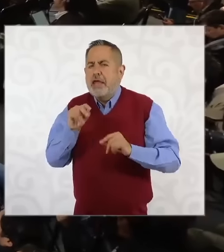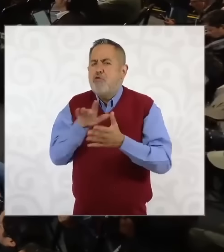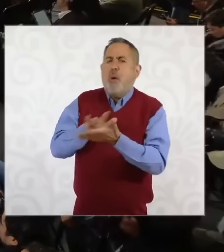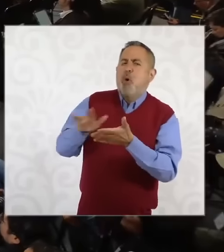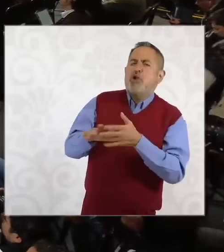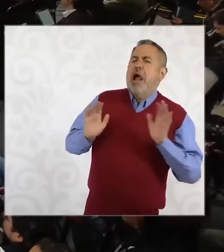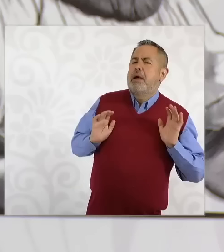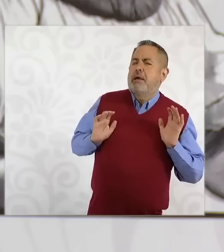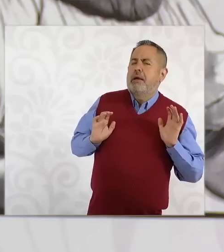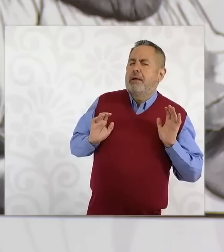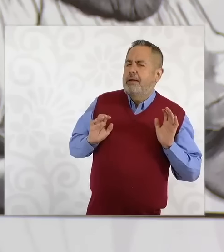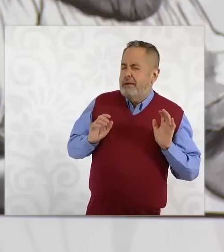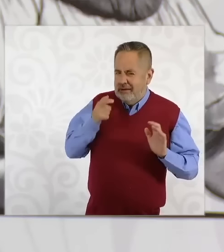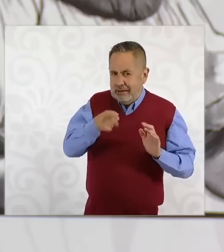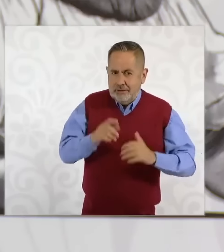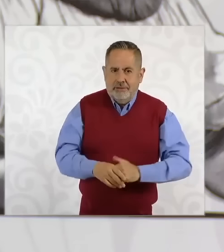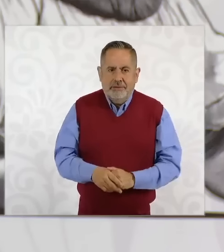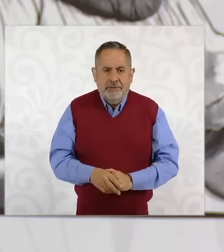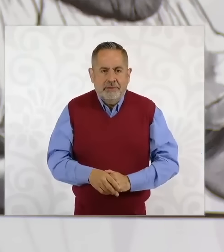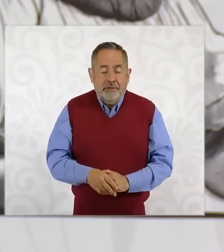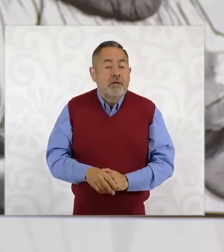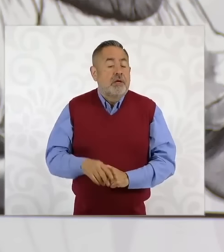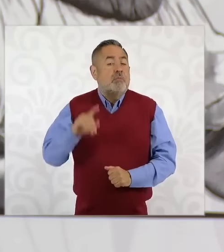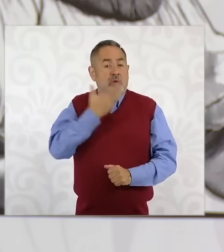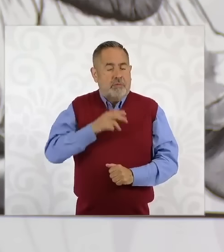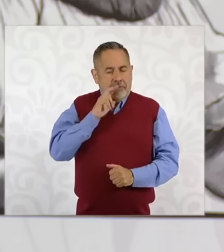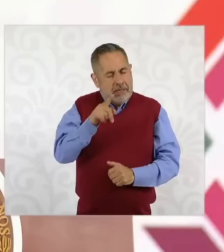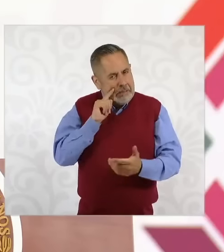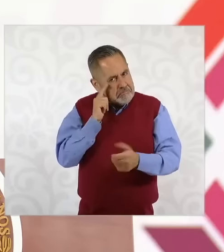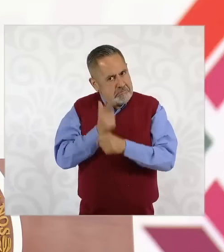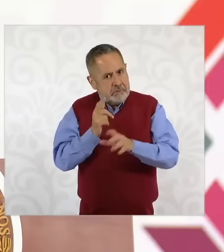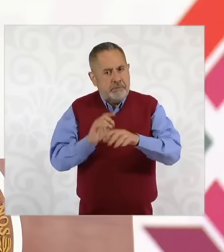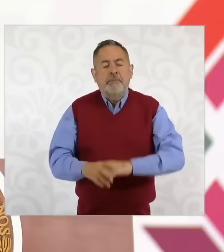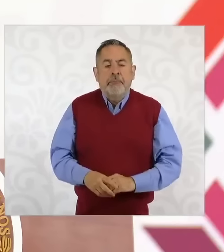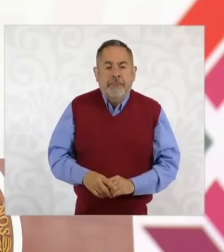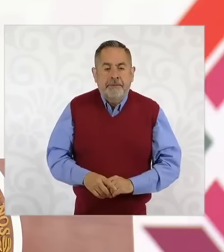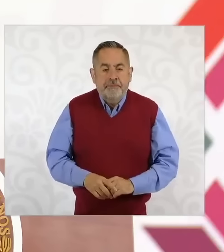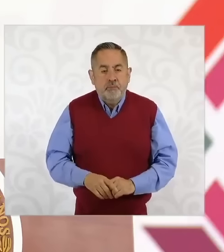parte no me la bien en el libro. No la capté. Sí, sí, en efecto, tienes razón. Hace unos días salió